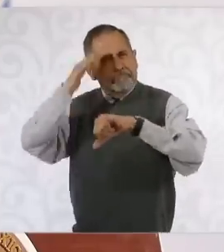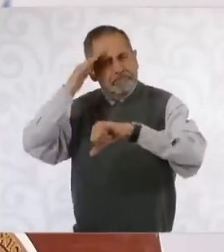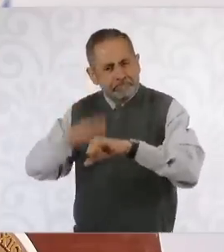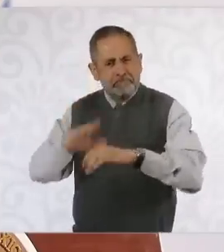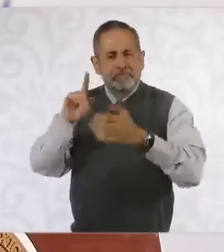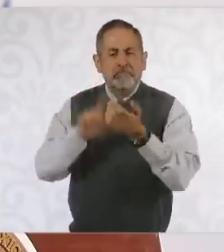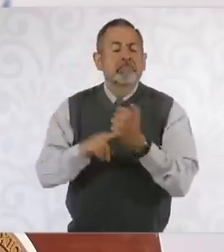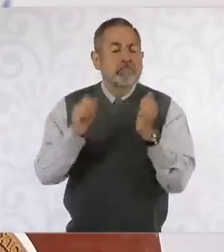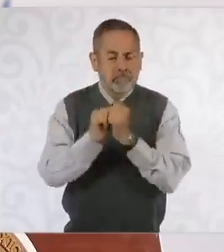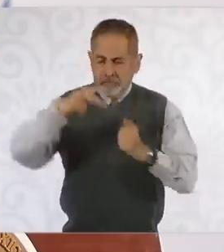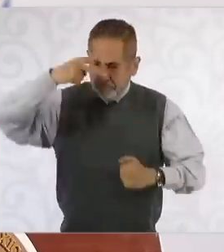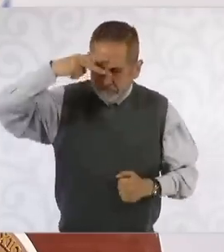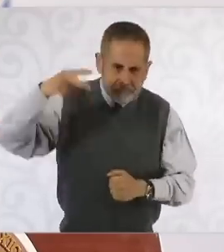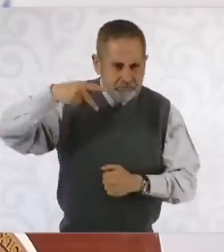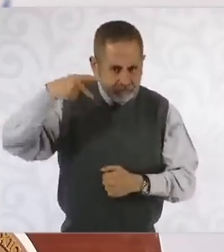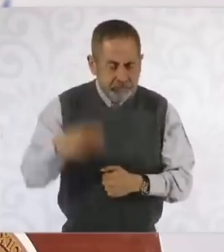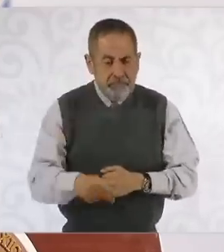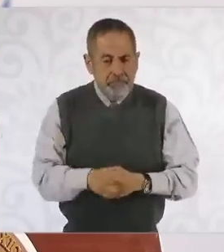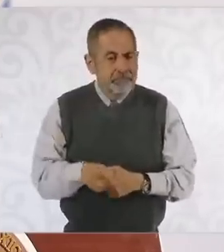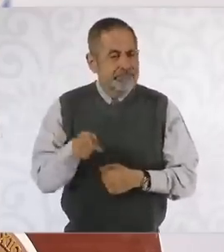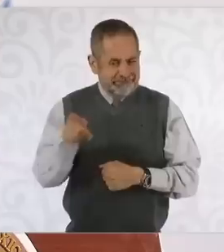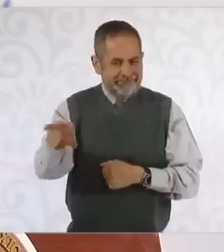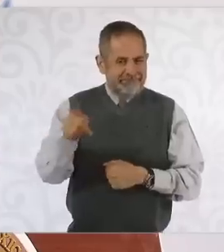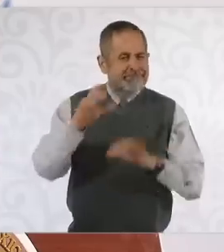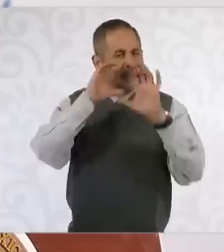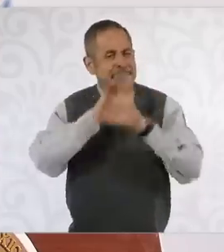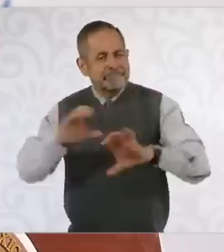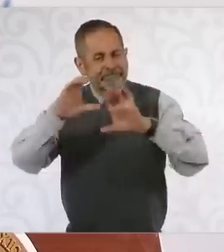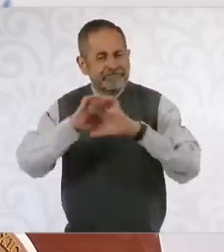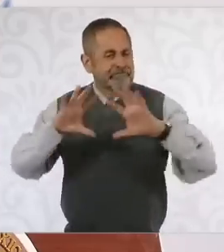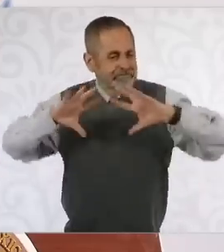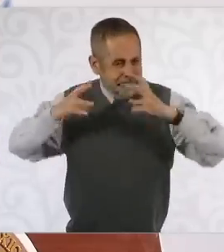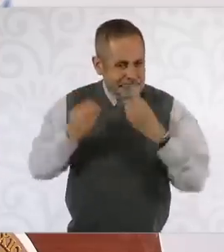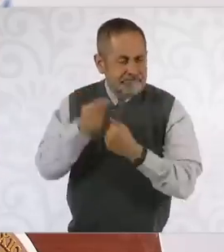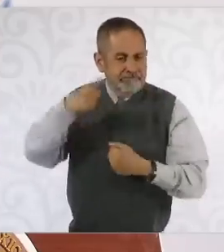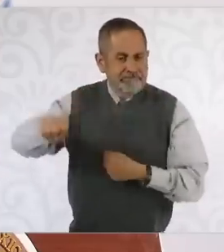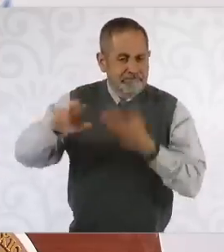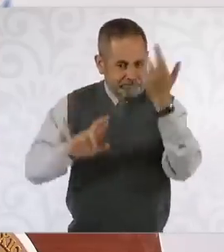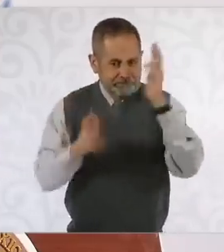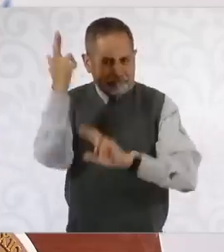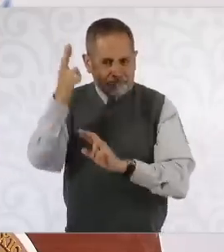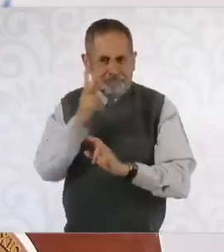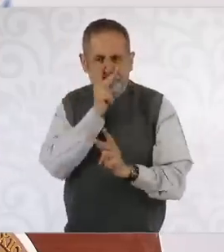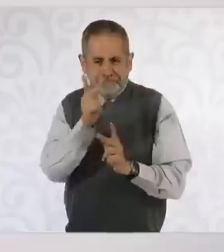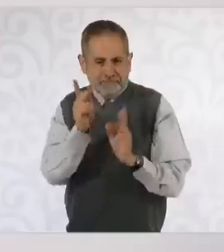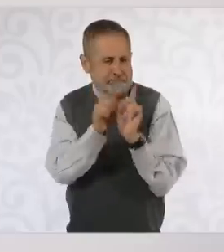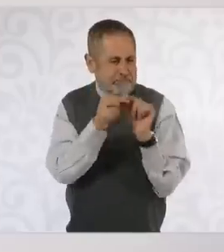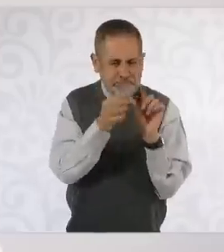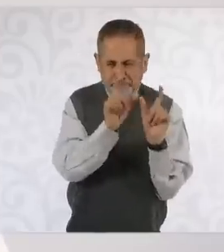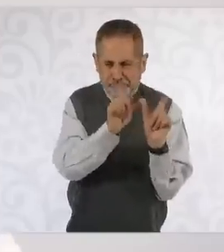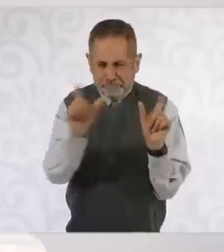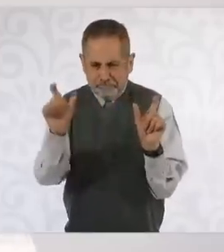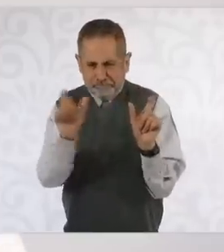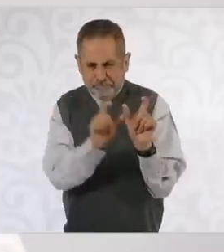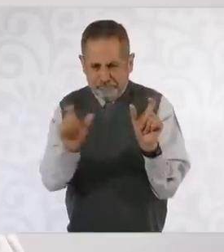México estos corridos revolucionarios contribuyen a mantener viva la memoria de quienes dieron su